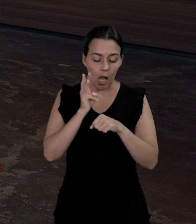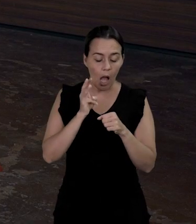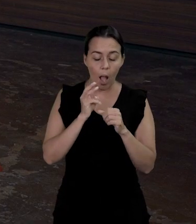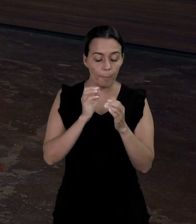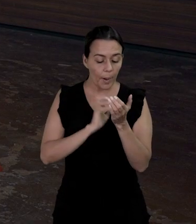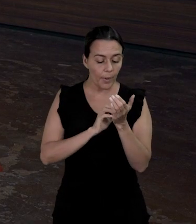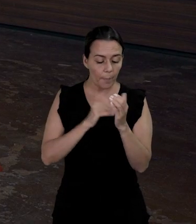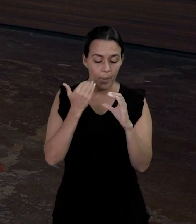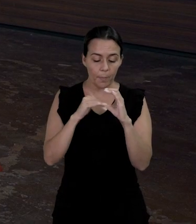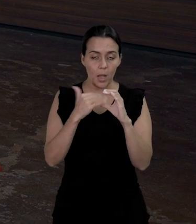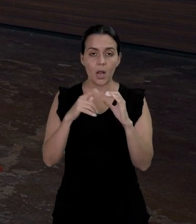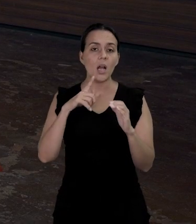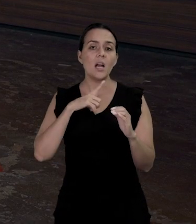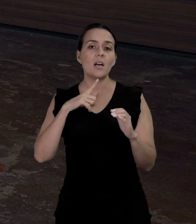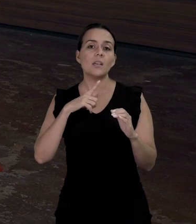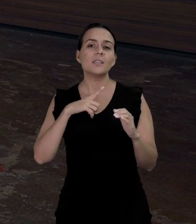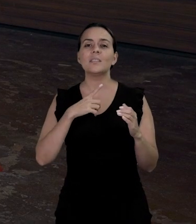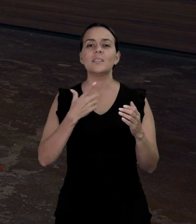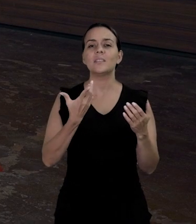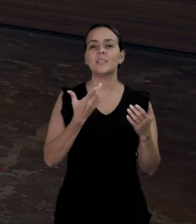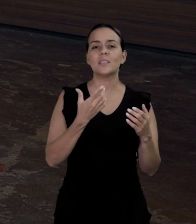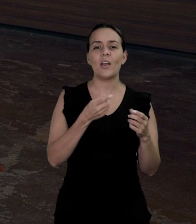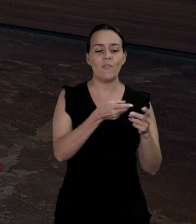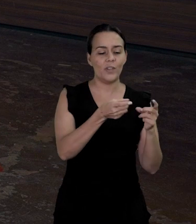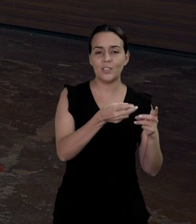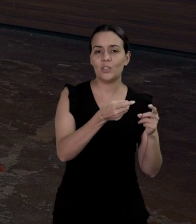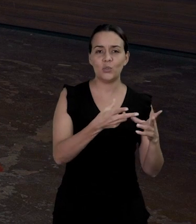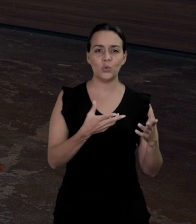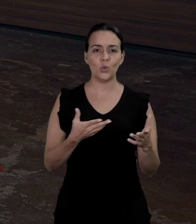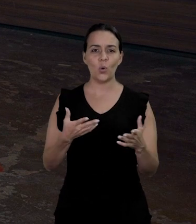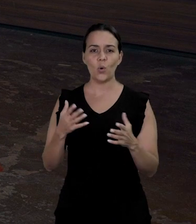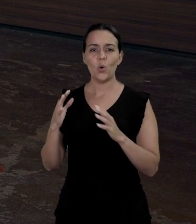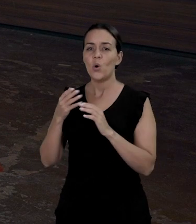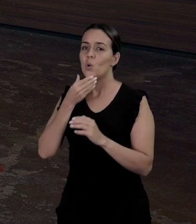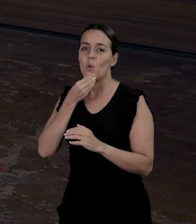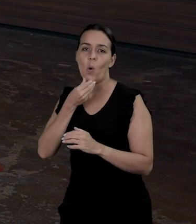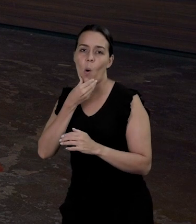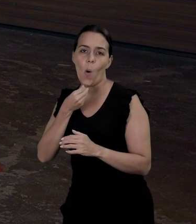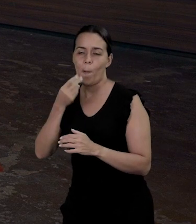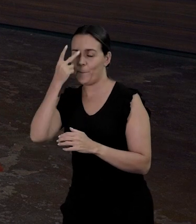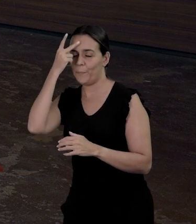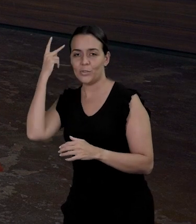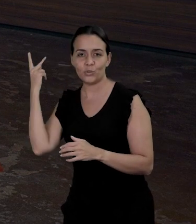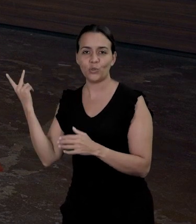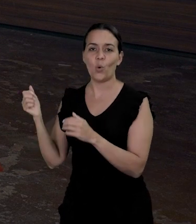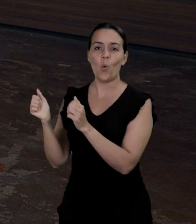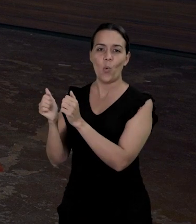passando pelo camelô, pelo cara da padaria, o cara que fez esse cafezinho, todo mundo é um veículo também,